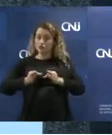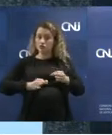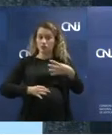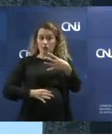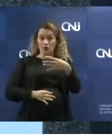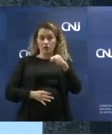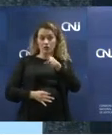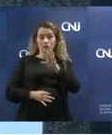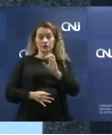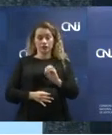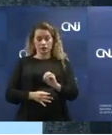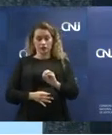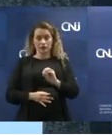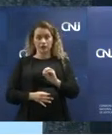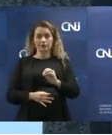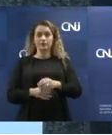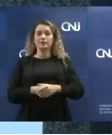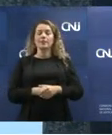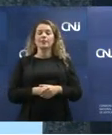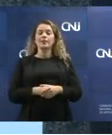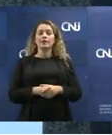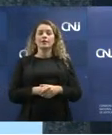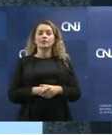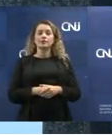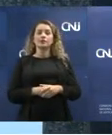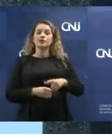em que a Justiça e o Serviço da Justiça são sempre prestados